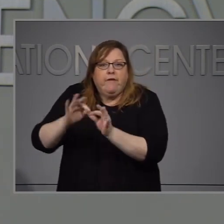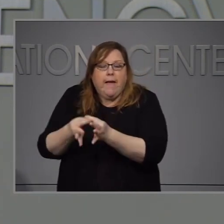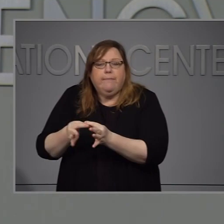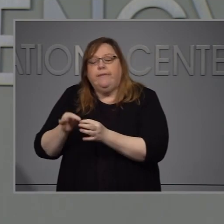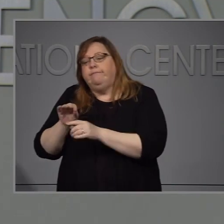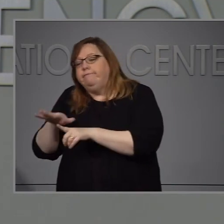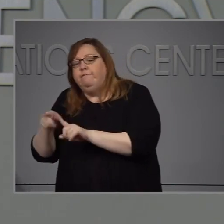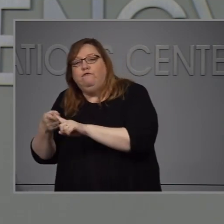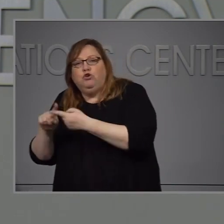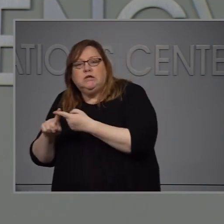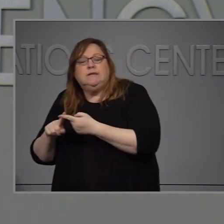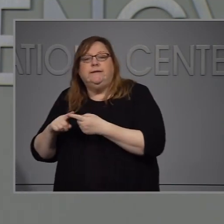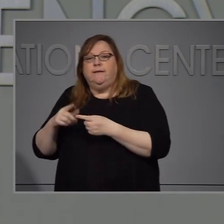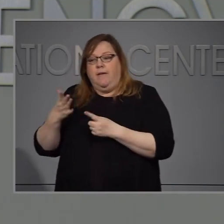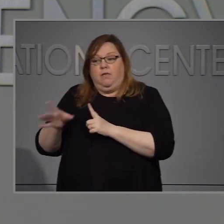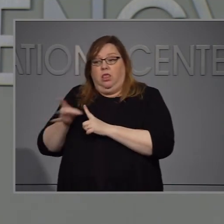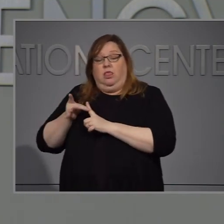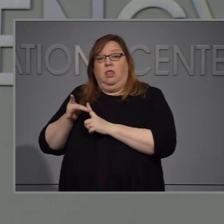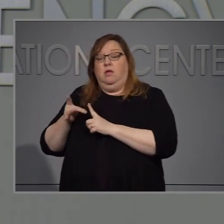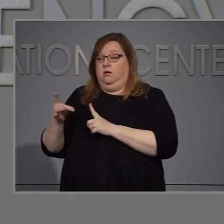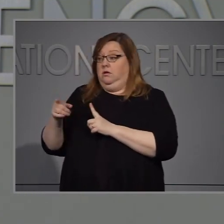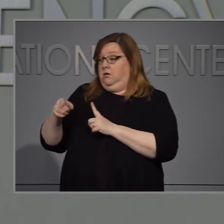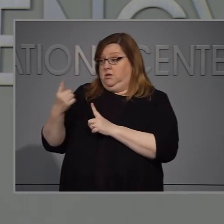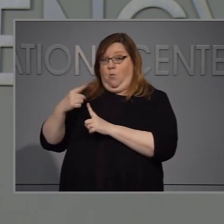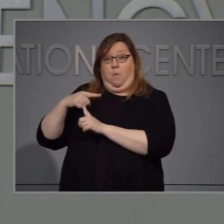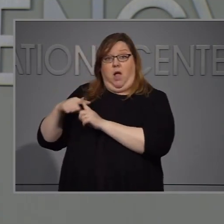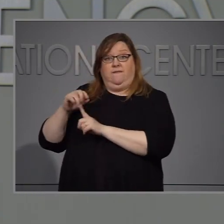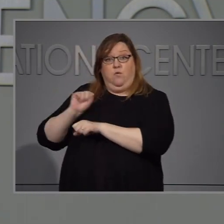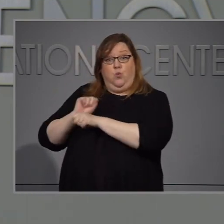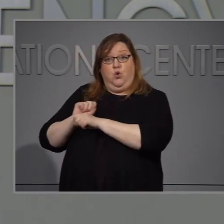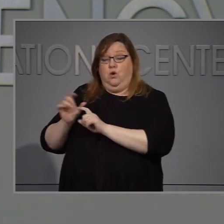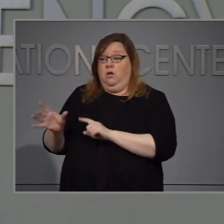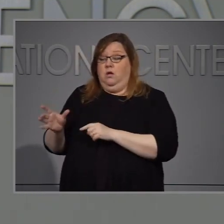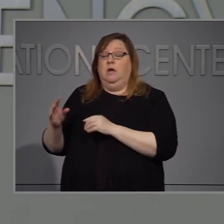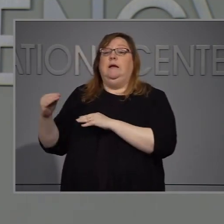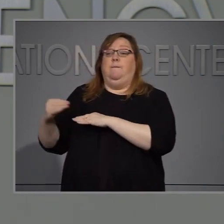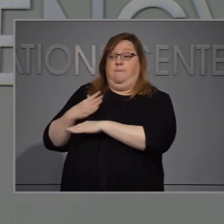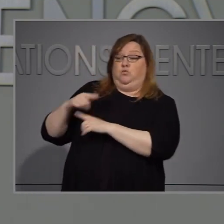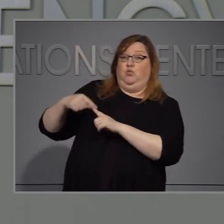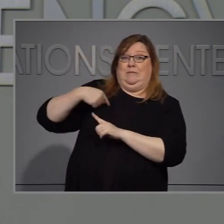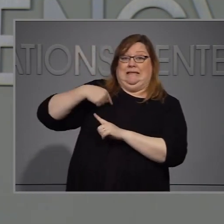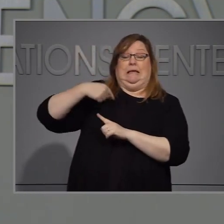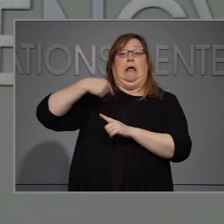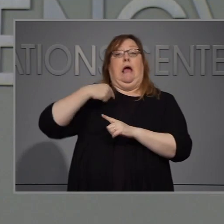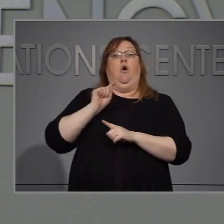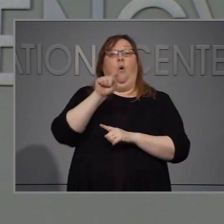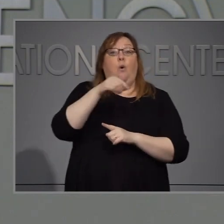Una persona que trabaja y lleve el virus a su casa. Y disfruto, desafortunadamente expone al